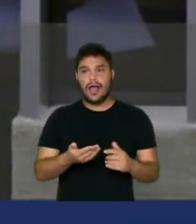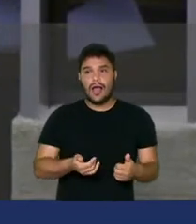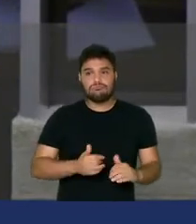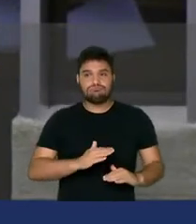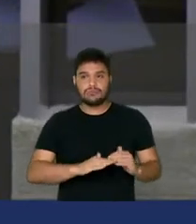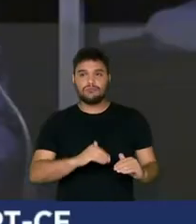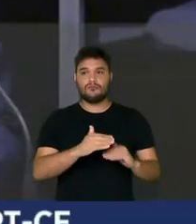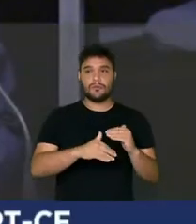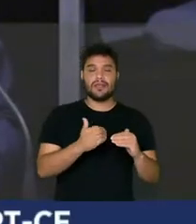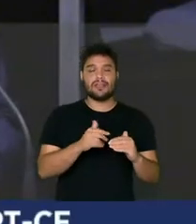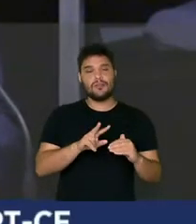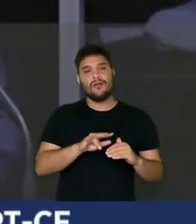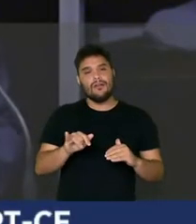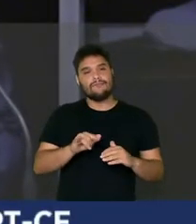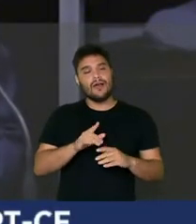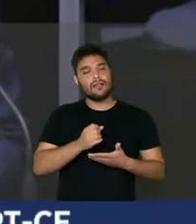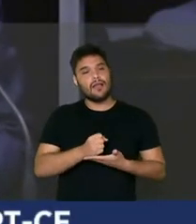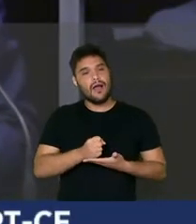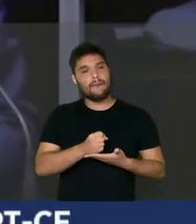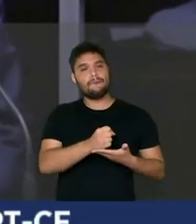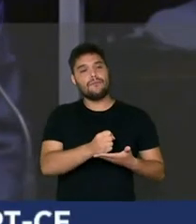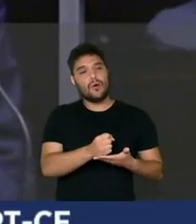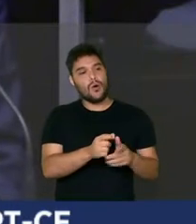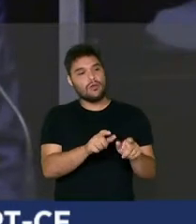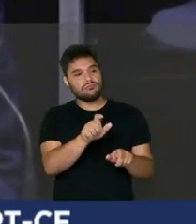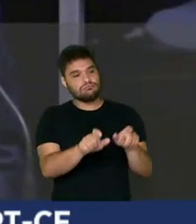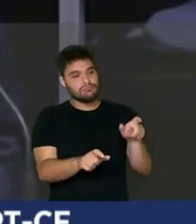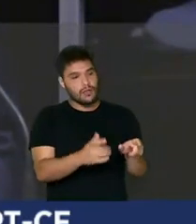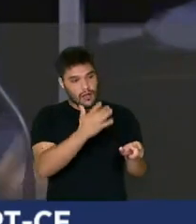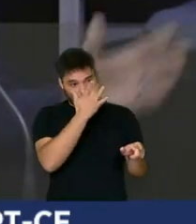VAI SOMAR, VAI DAR APOIO ÉQUELES QUE MAIS PRECISAM